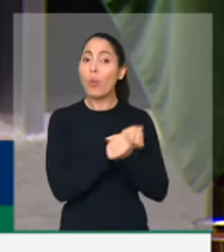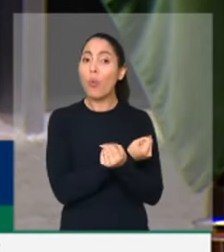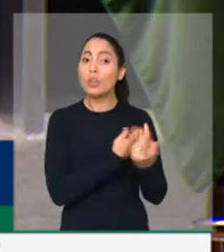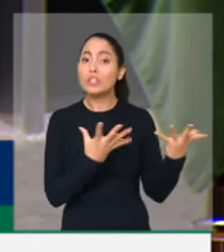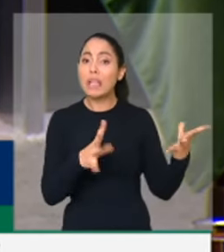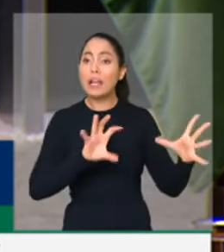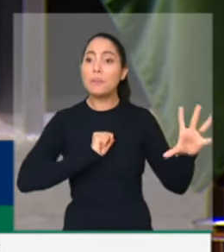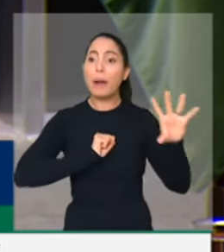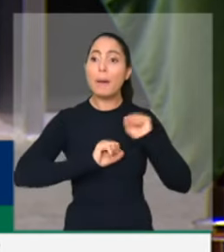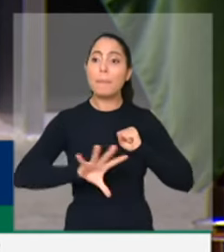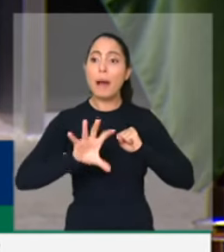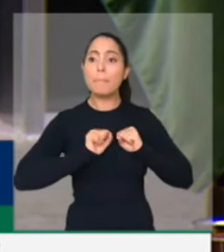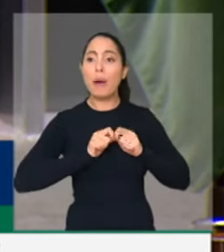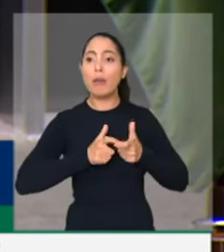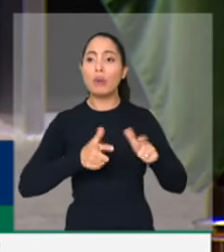EM ALGO EM TORNO DE 2% AO DIA. DE NOVAS, NOVOS BRASILEIROS